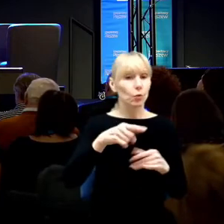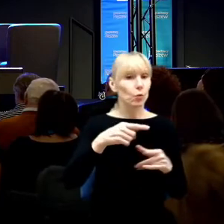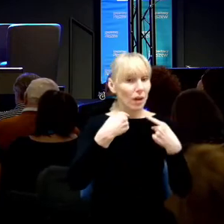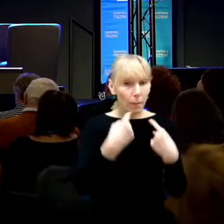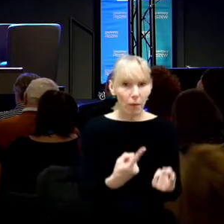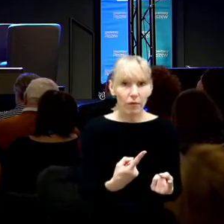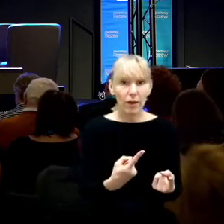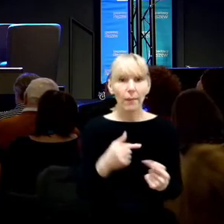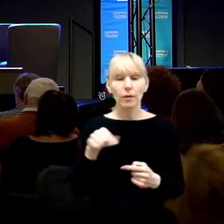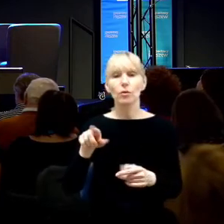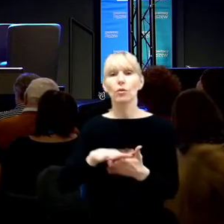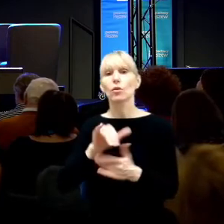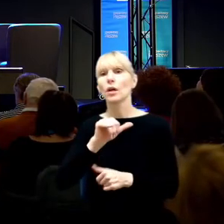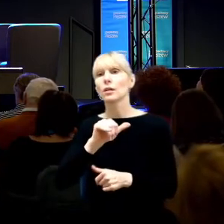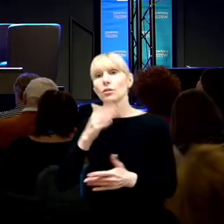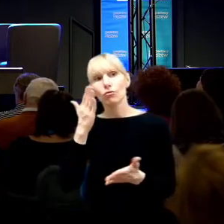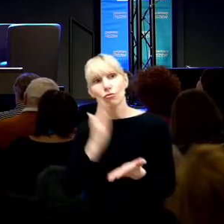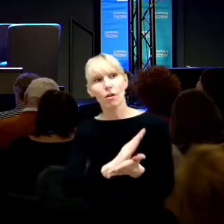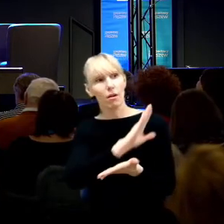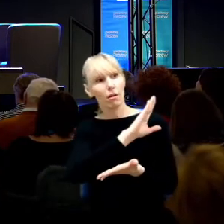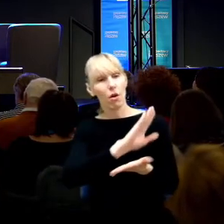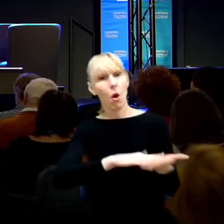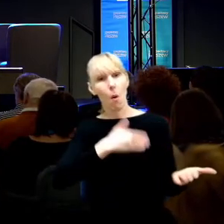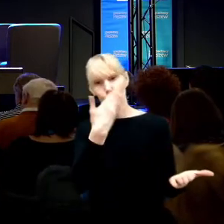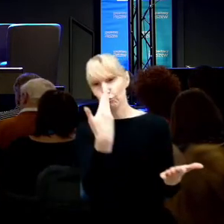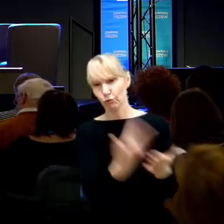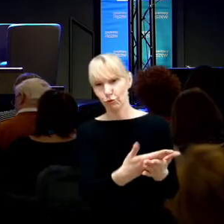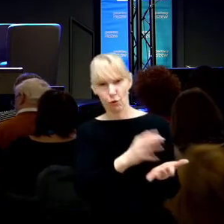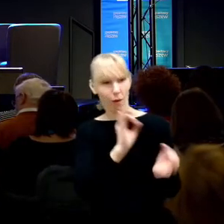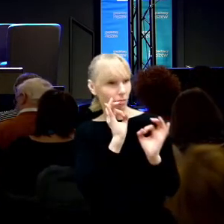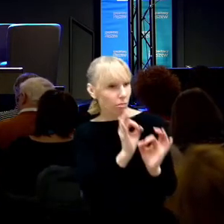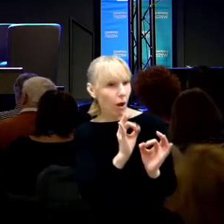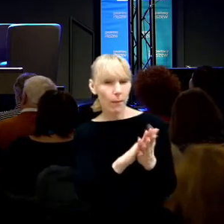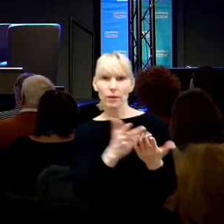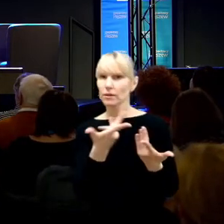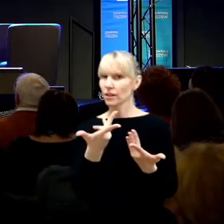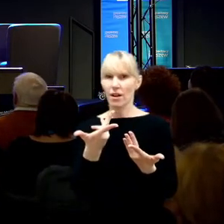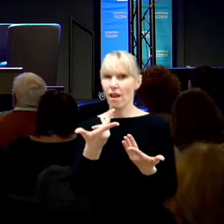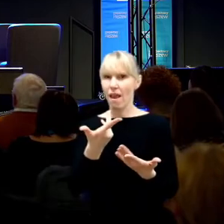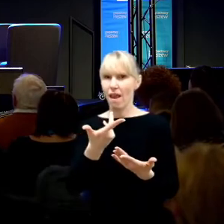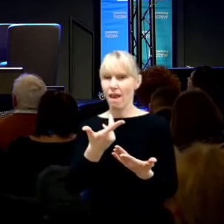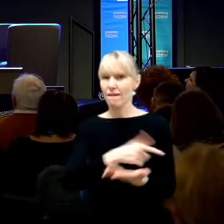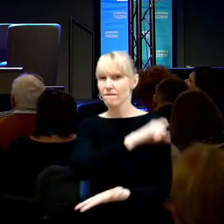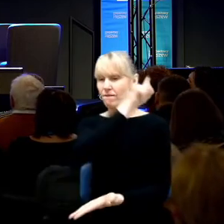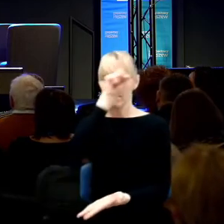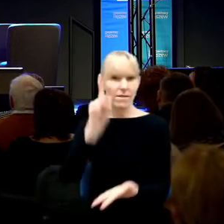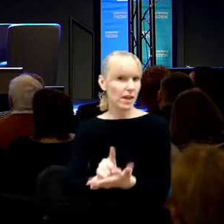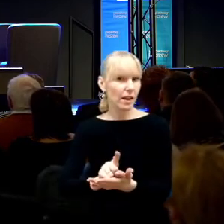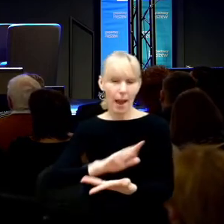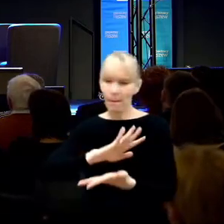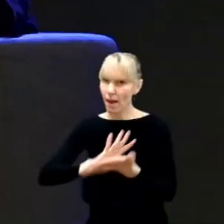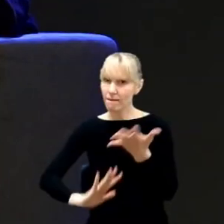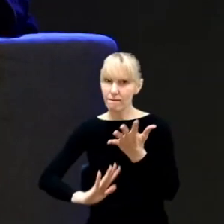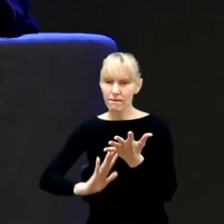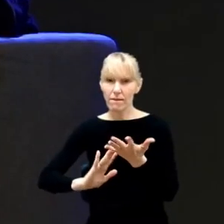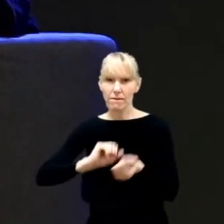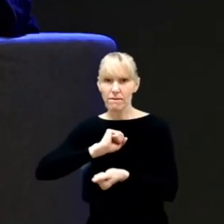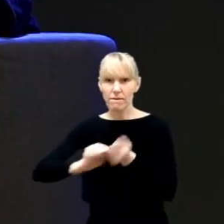dobrym przykładem nie wygramy walki o mieszkanie. I tutaj jest chyba pies pogrzebany, bo tutaj właśnie